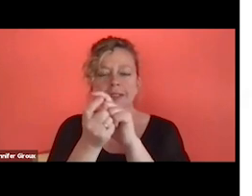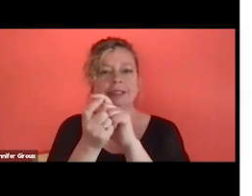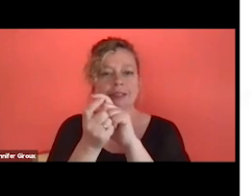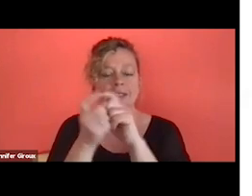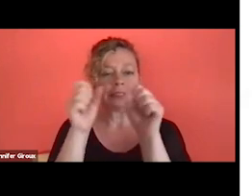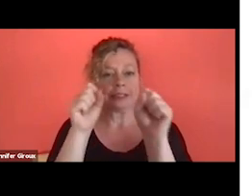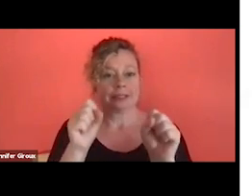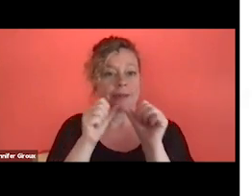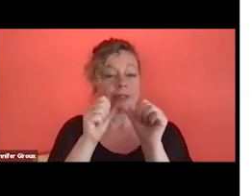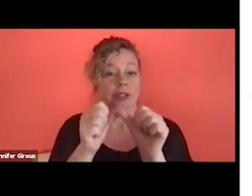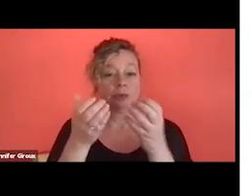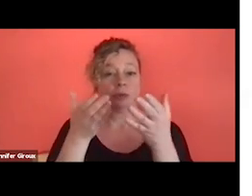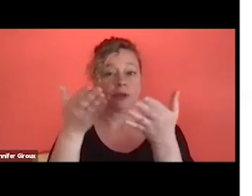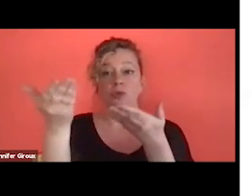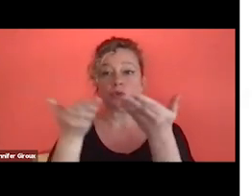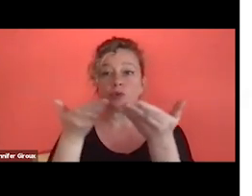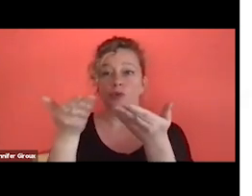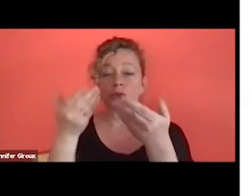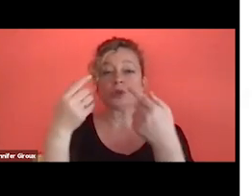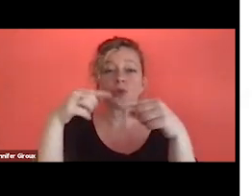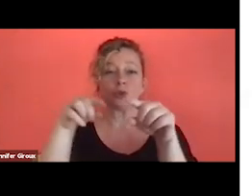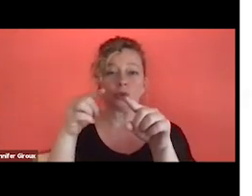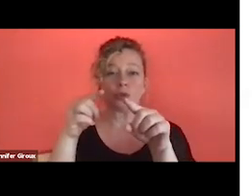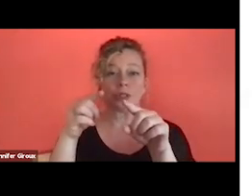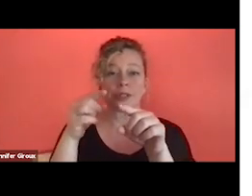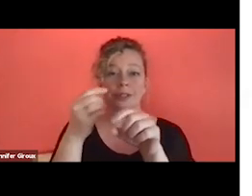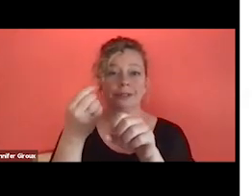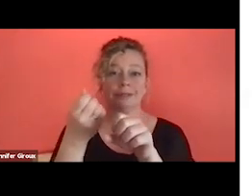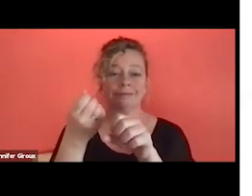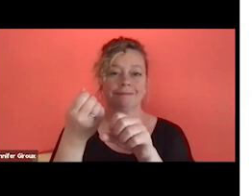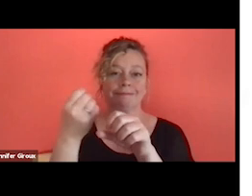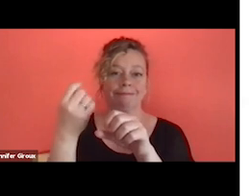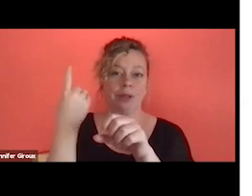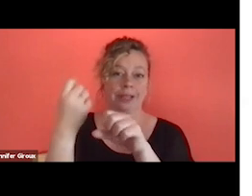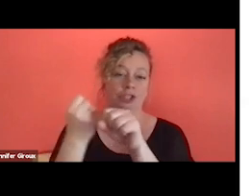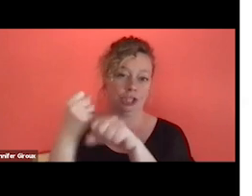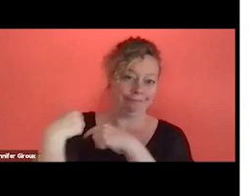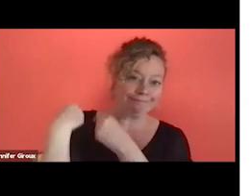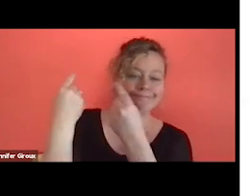para continuar brindando servicios durante el año pasado. Y, por último, también vamos a hablar